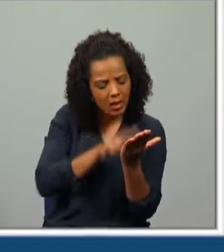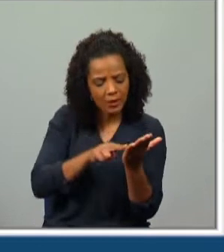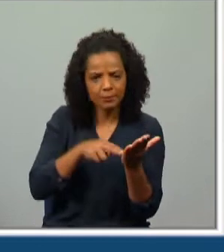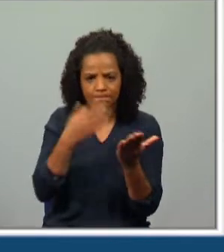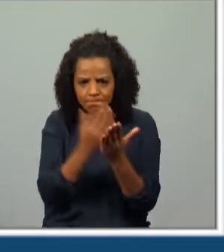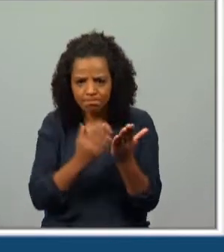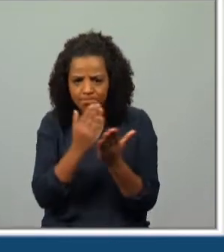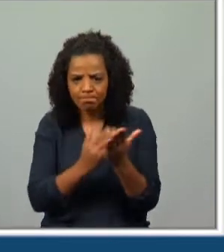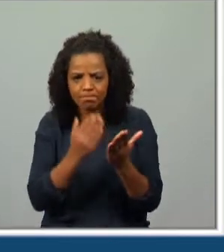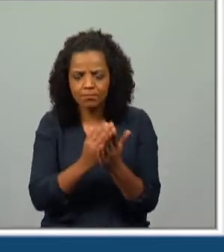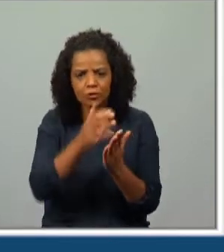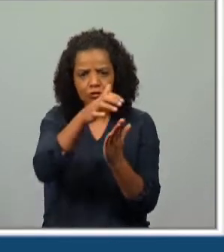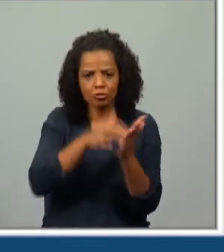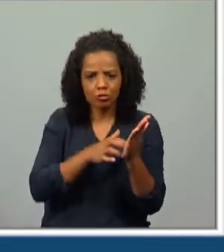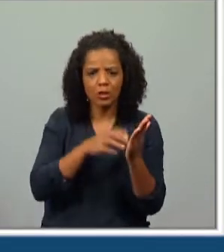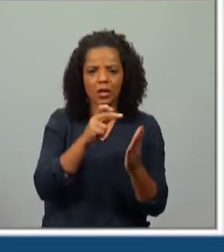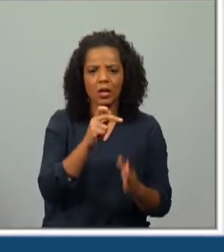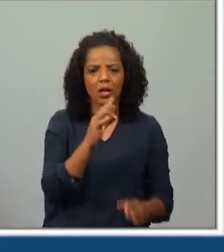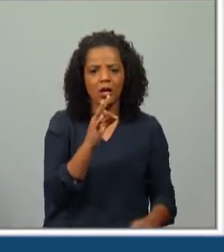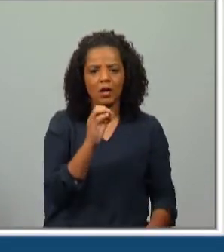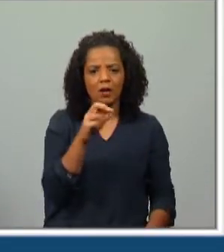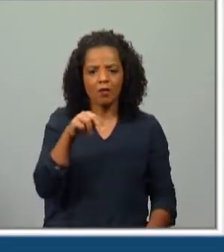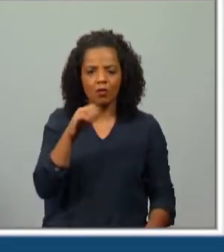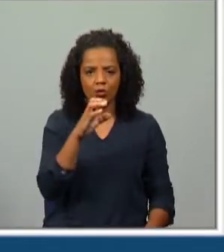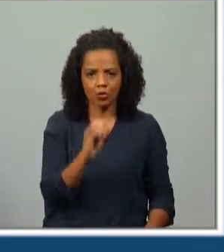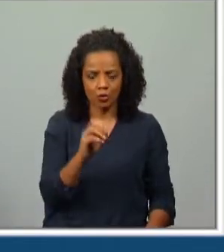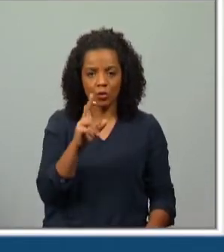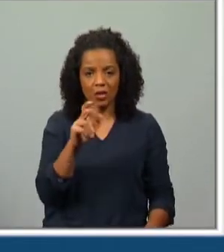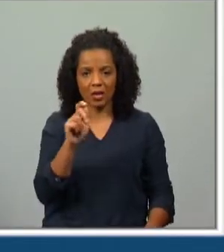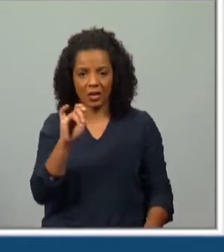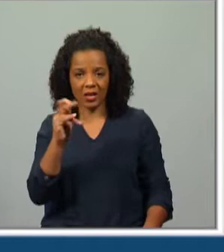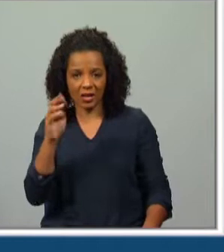uma crônica de Afonso Reis Cabral e eu fosse Reis Cabral caso não saibas é um 阿方索·雷斯·卡布拉爾和我的編年史是 Reis Cabral 以防萬一你不知道是